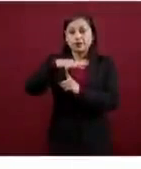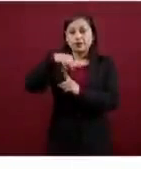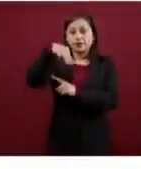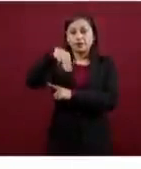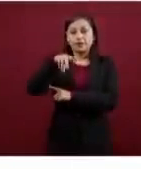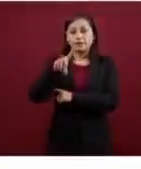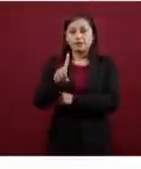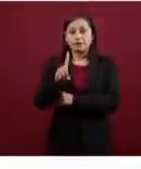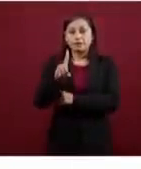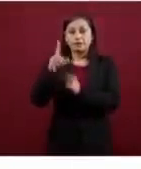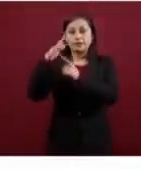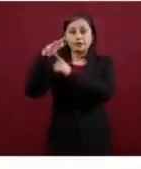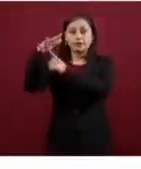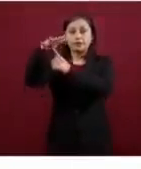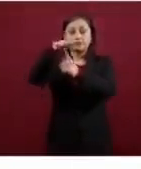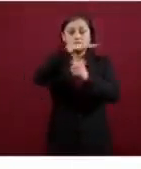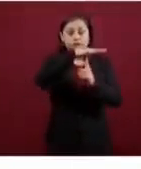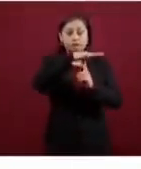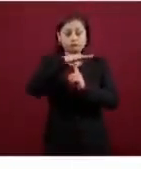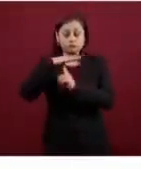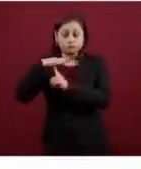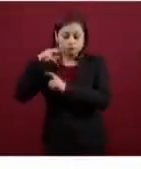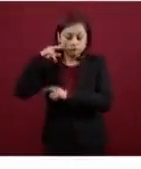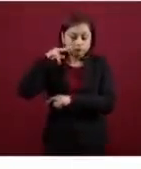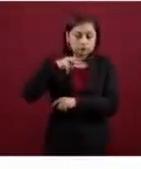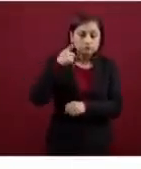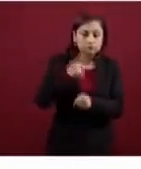a hacer el apoyo a las fuerzas de tierra y es agredido.